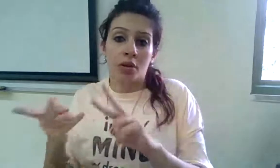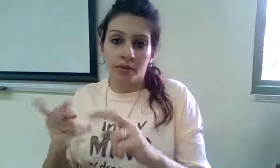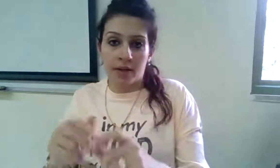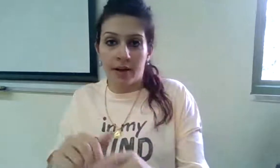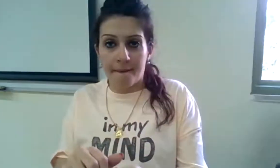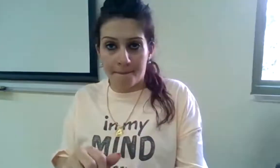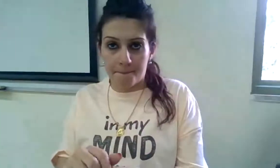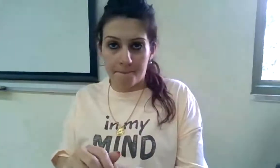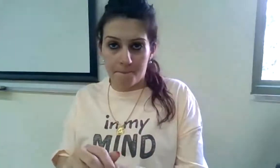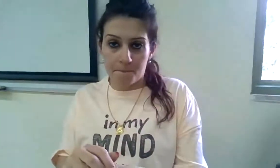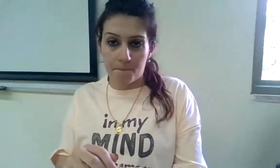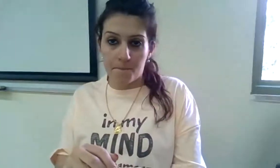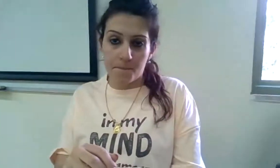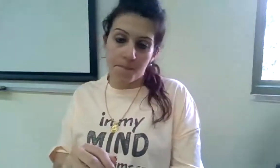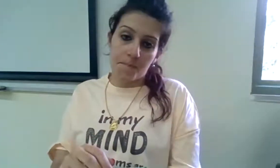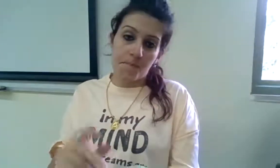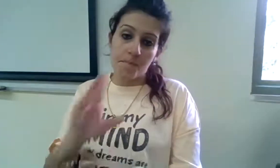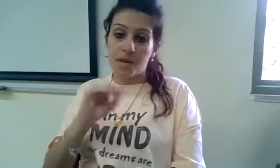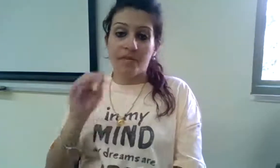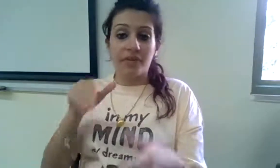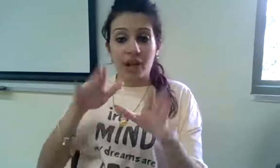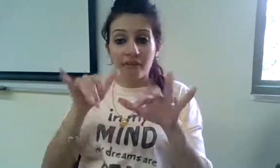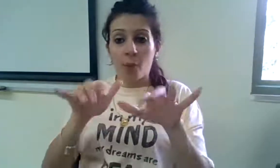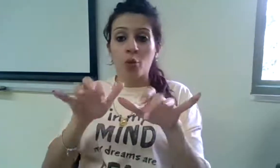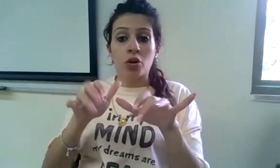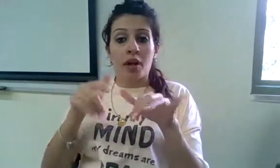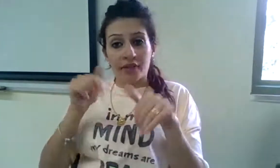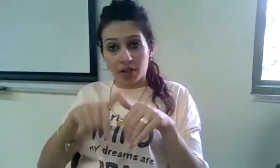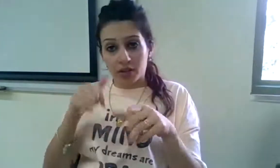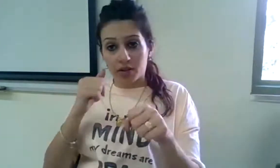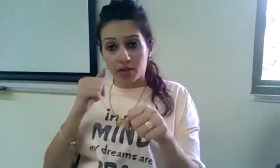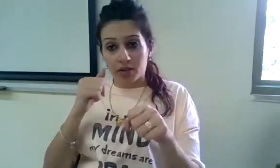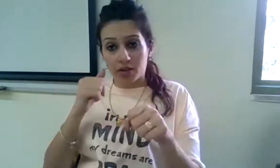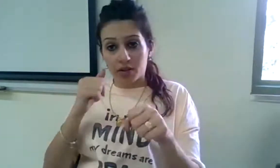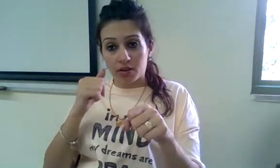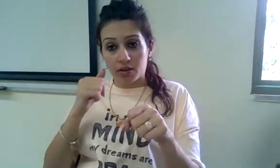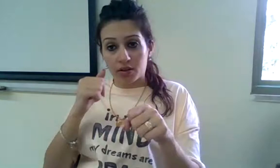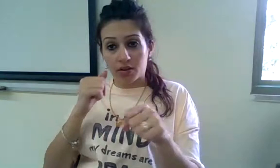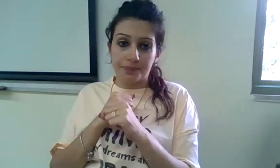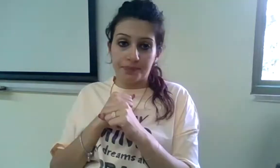نظرا إلى الوقت استطيع رؤية بأن لدينا عدة دقائق متبقية